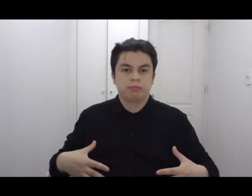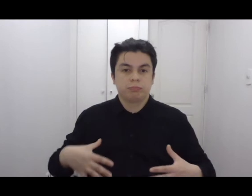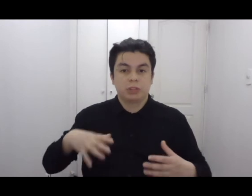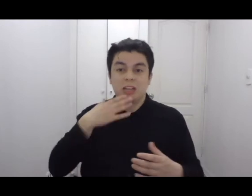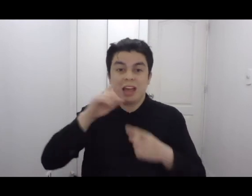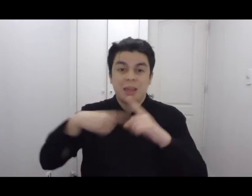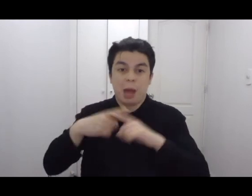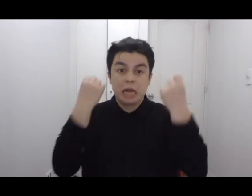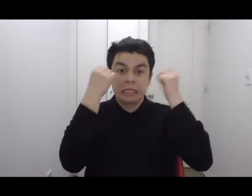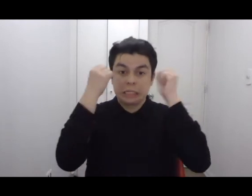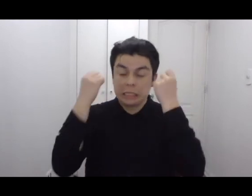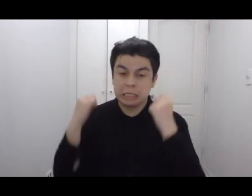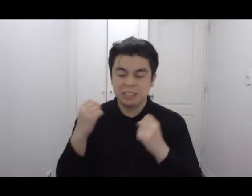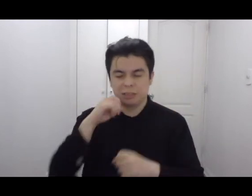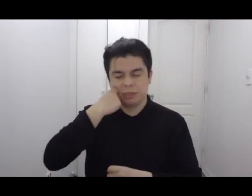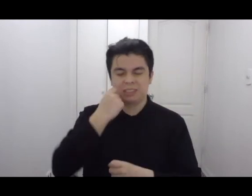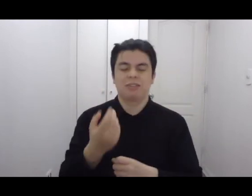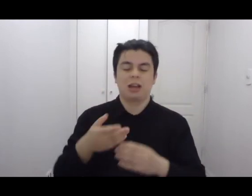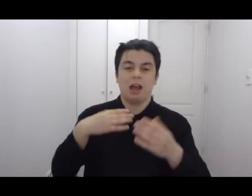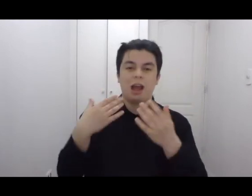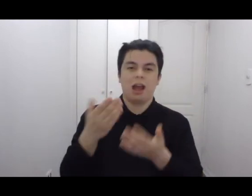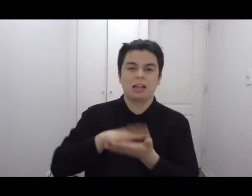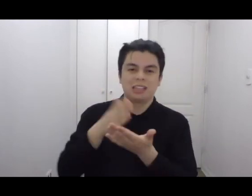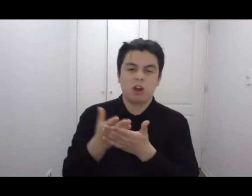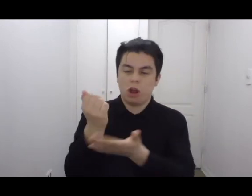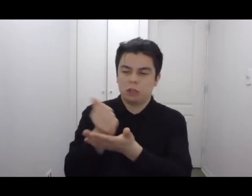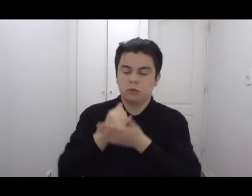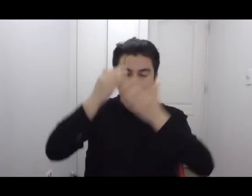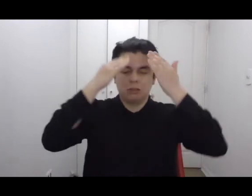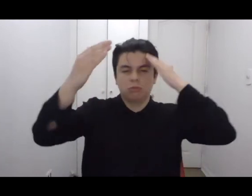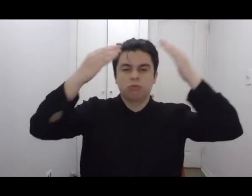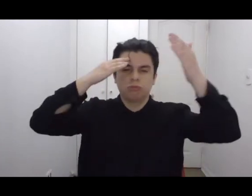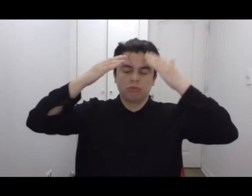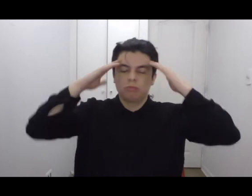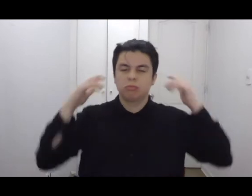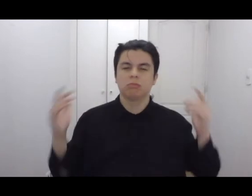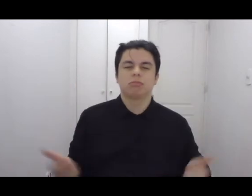exactamente y el estrés es terrible! es terrible, no lo tengan